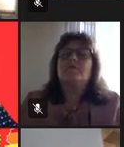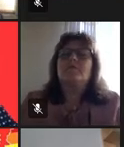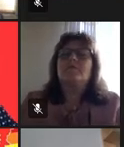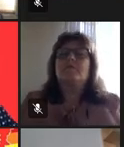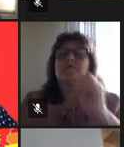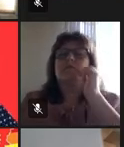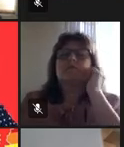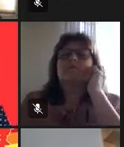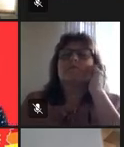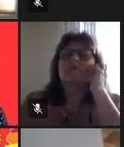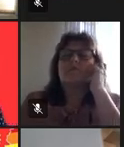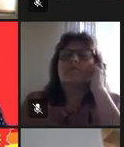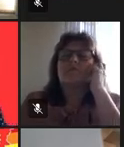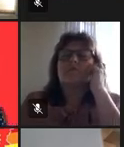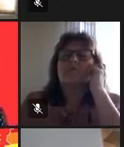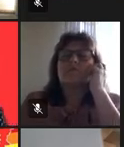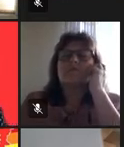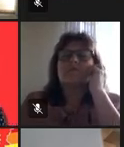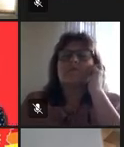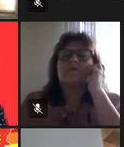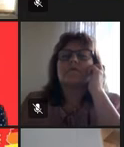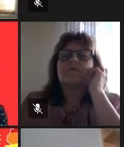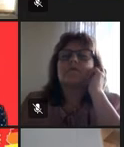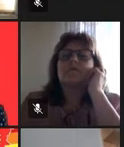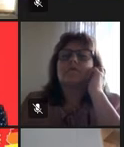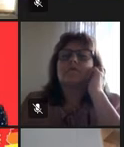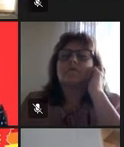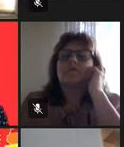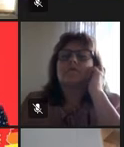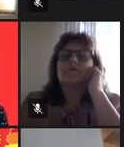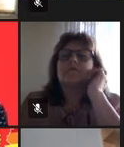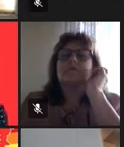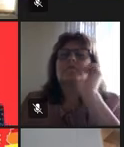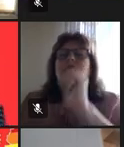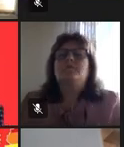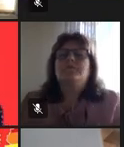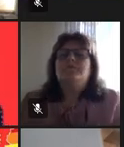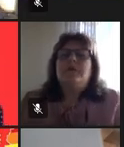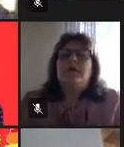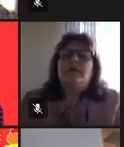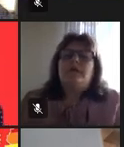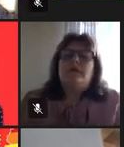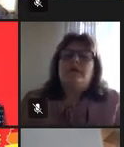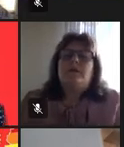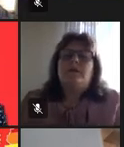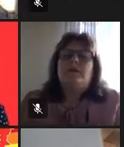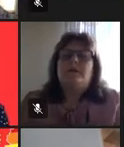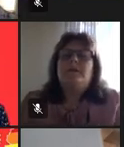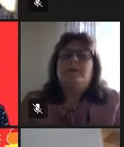Vad vi har också dessutom många aktiva namn som faktiskt eller inte Valsedel